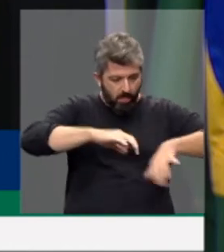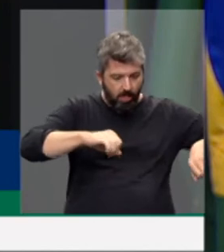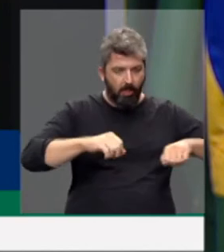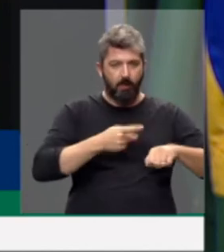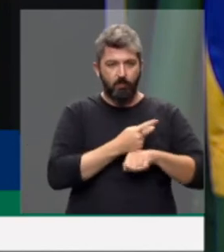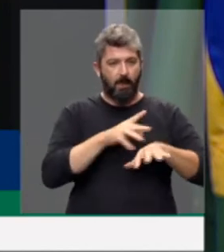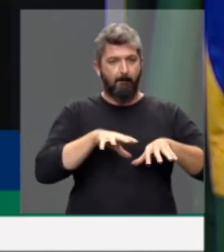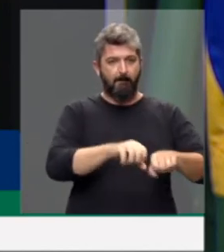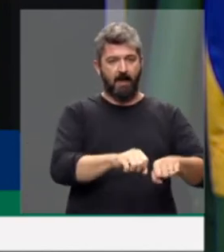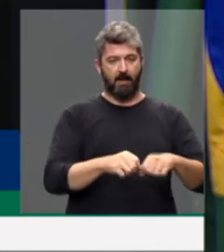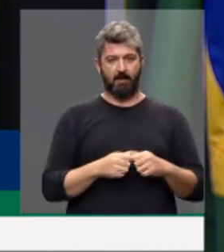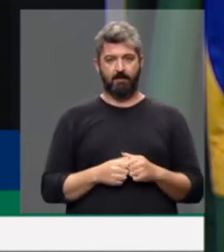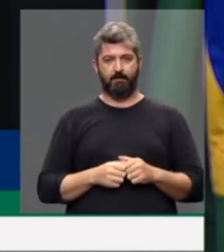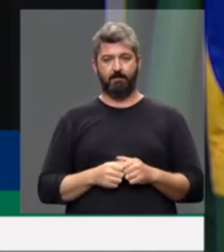AMBIENTES FÍSICOS DOS ESCRITÓRIOS, DE BUSCA E